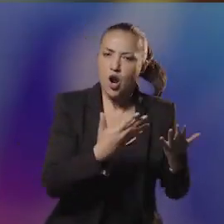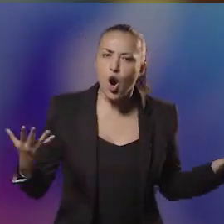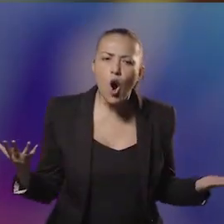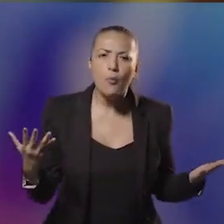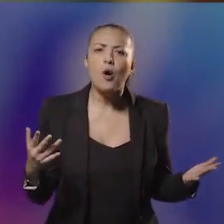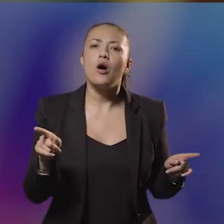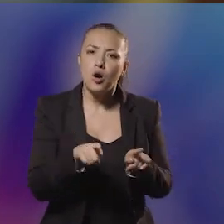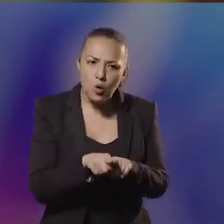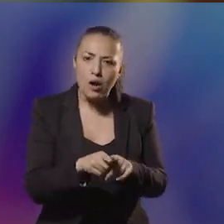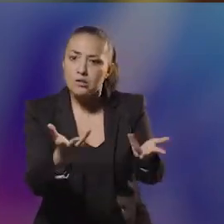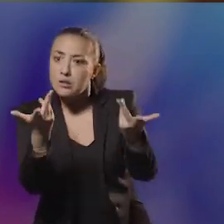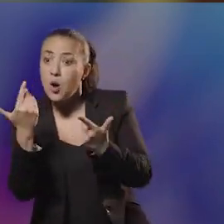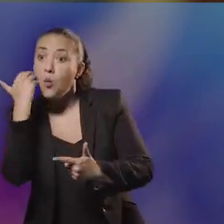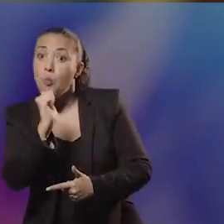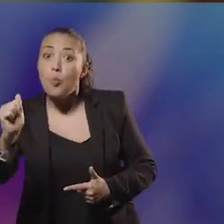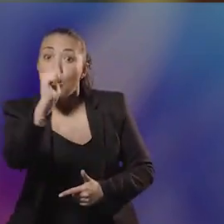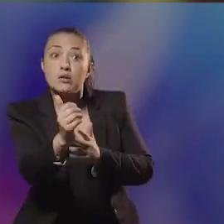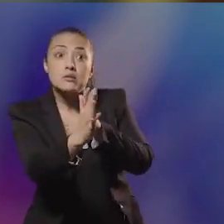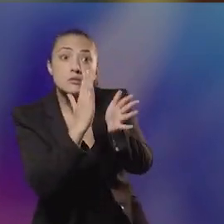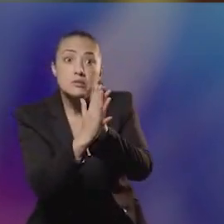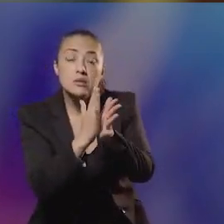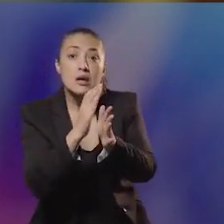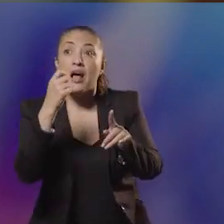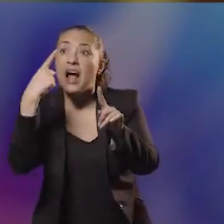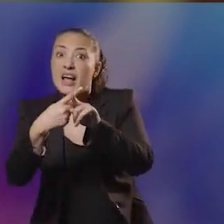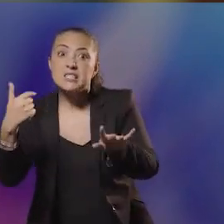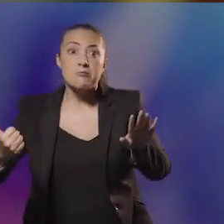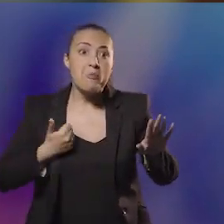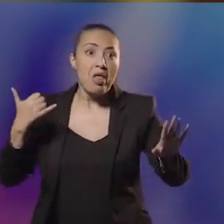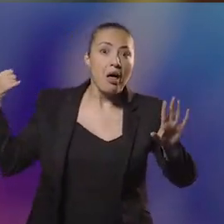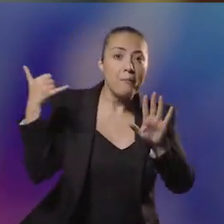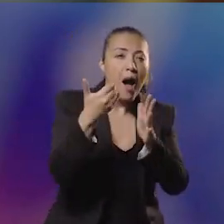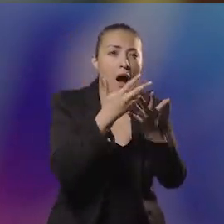Escuchemos y creámosle a las mujeres cuando nos dicen que han sido abusadas